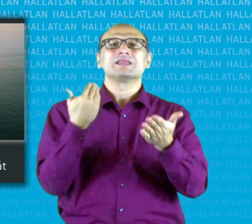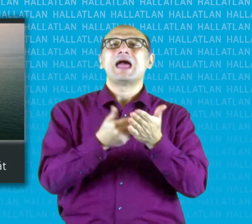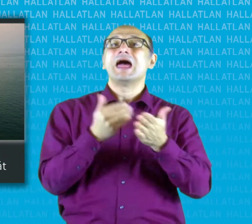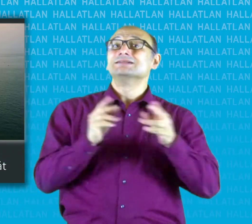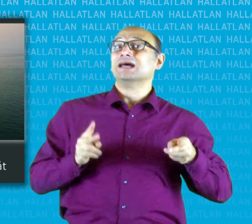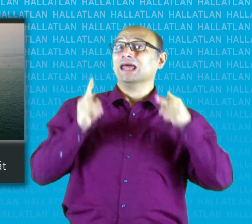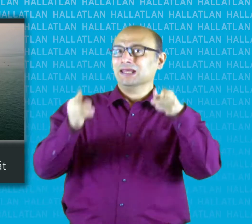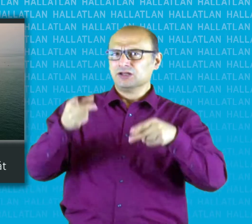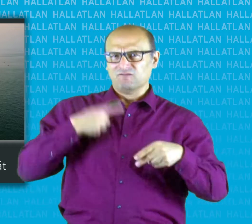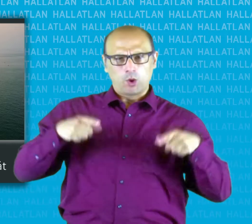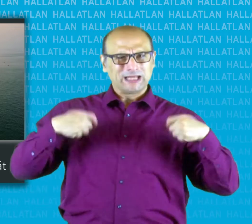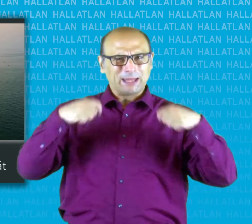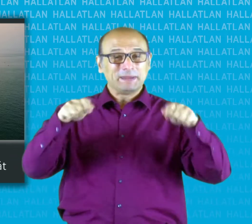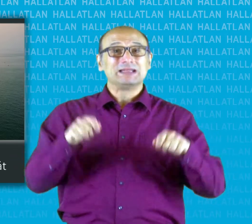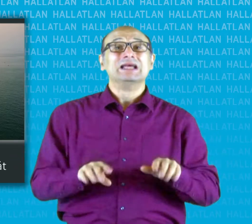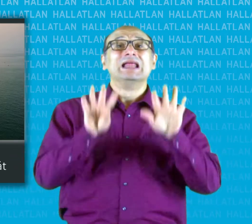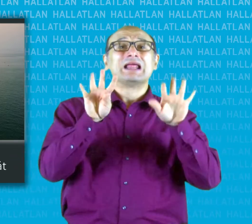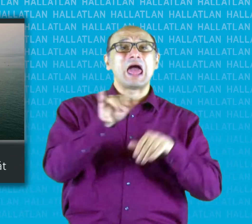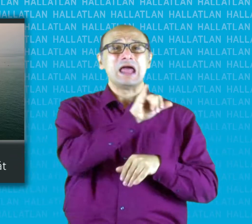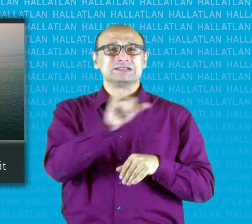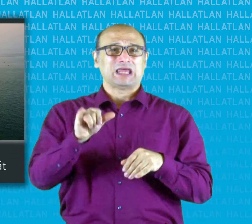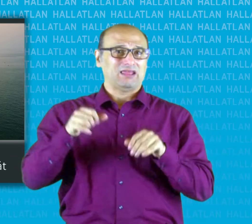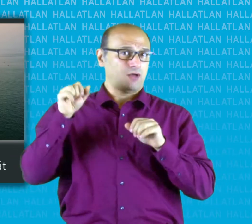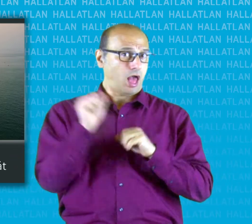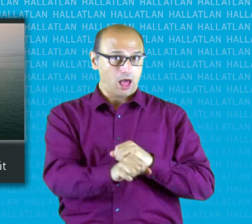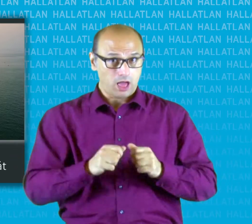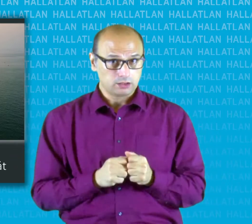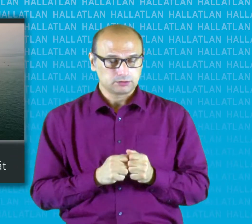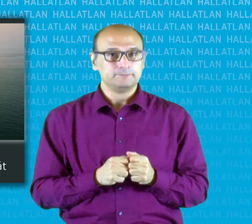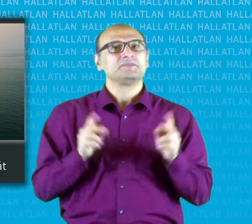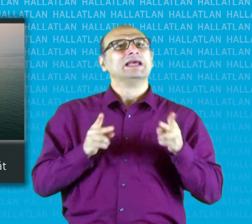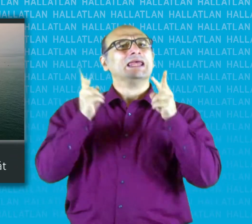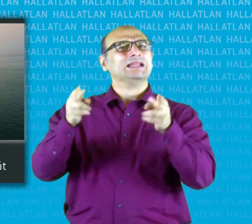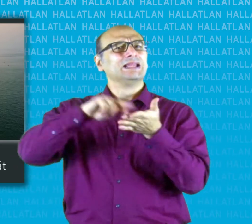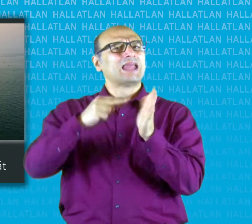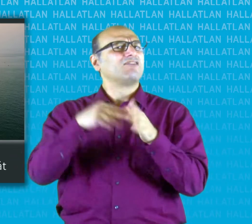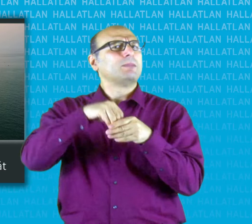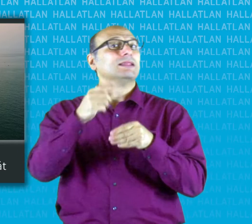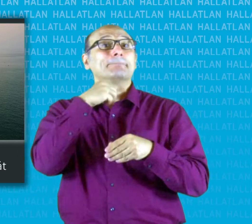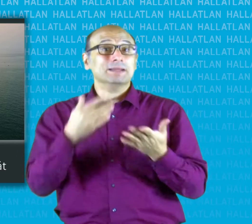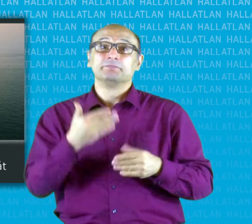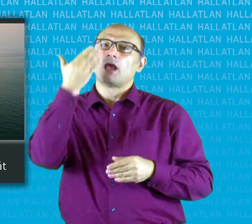A hid kilenc év alatt készült el, és úgy tervezték,